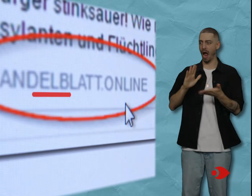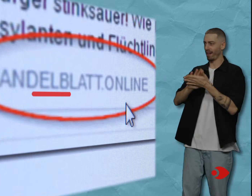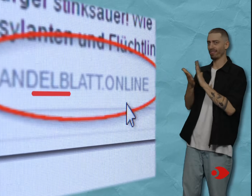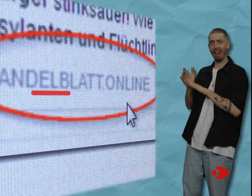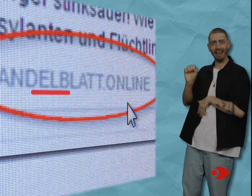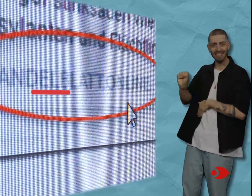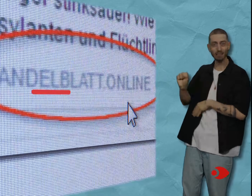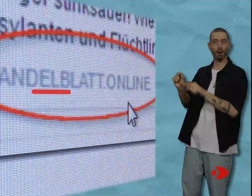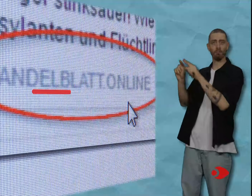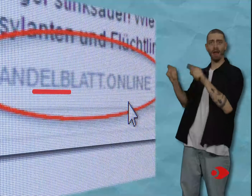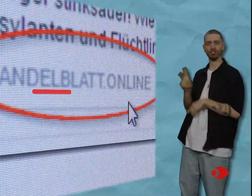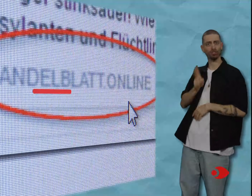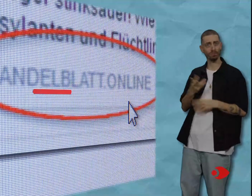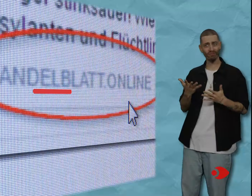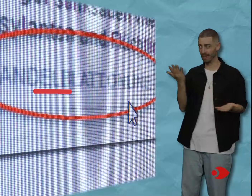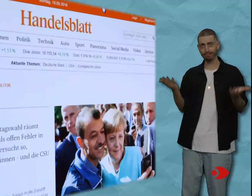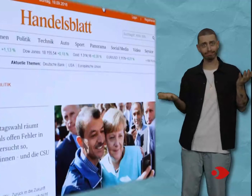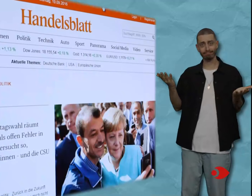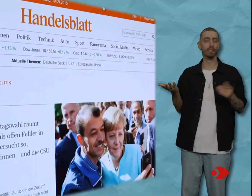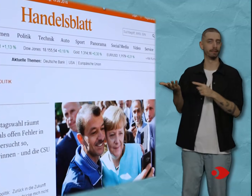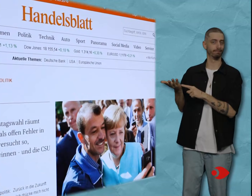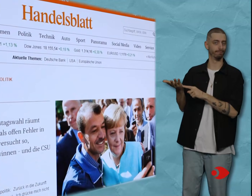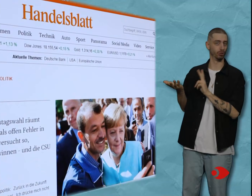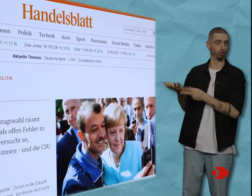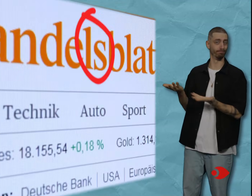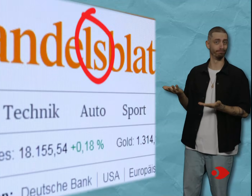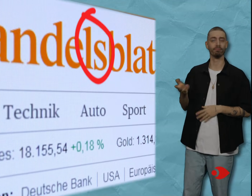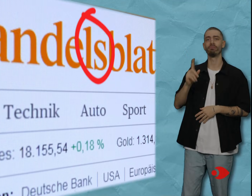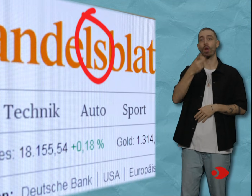Z.B. ist der Absender "Handelblatt" nicht das Original "HandelSblatt".